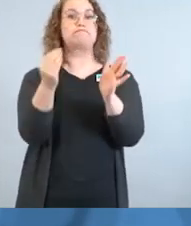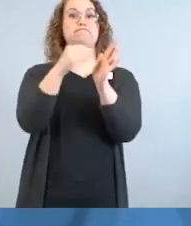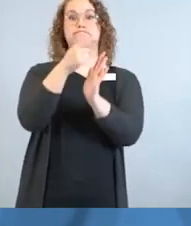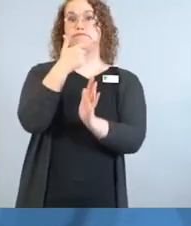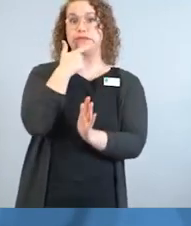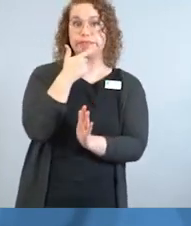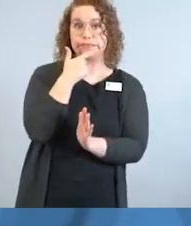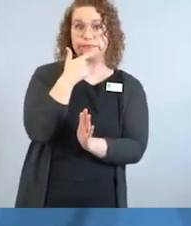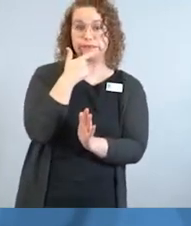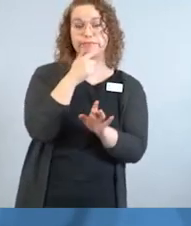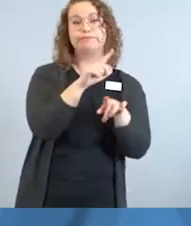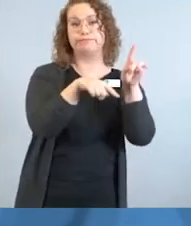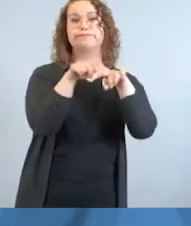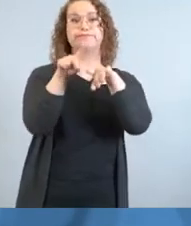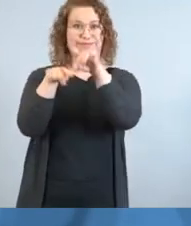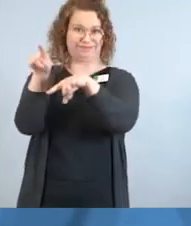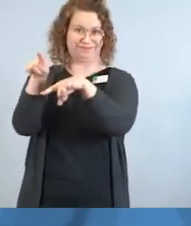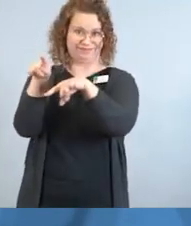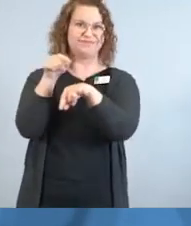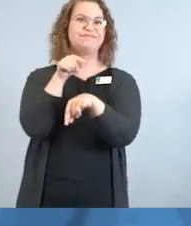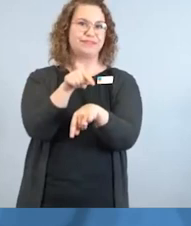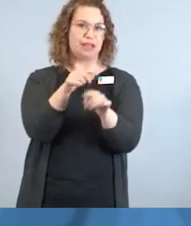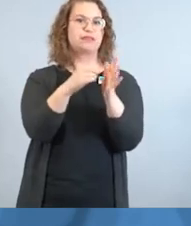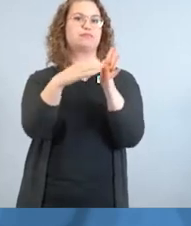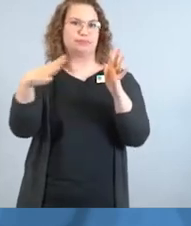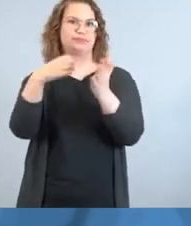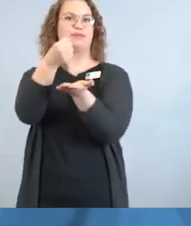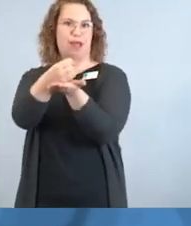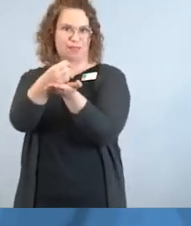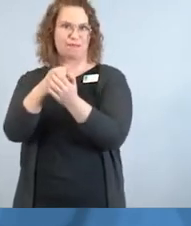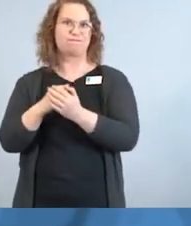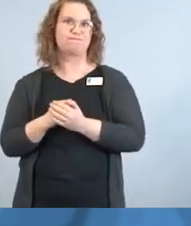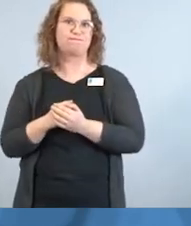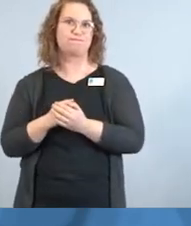Tästä tämä nousee ihan suoraan.